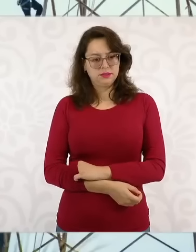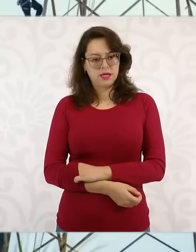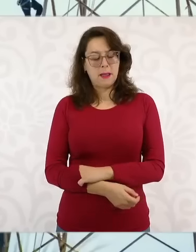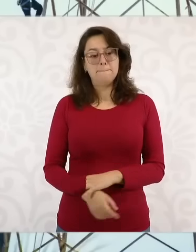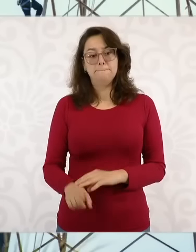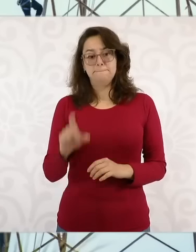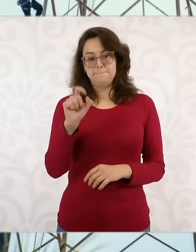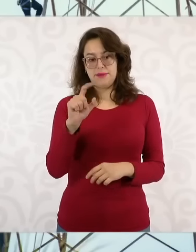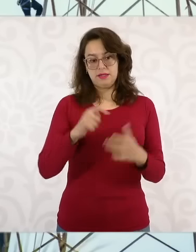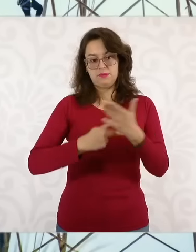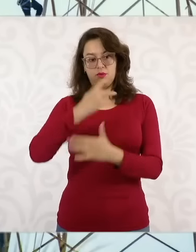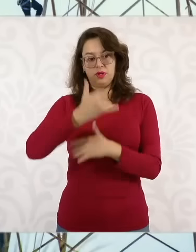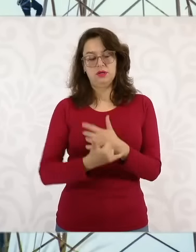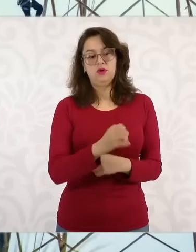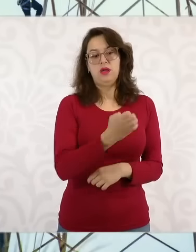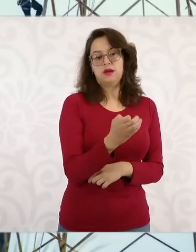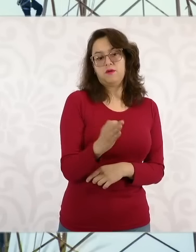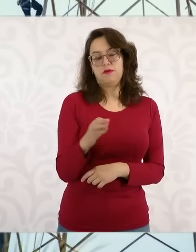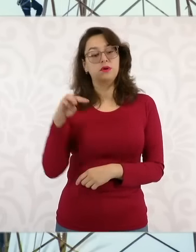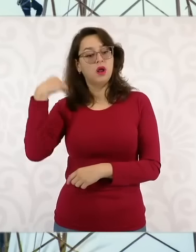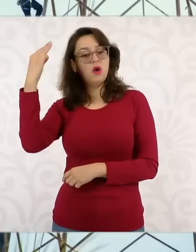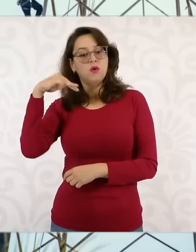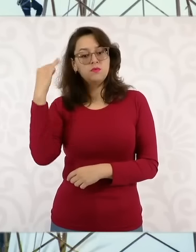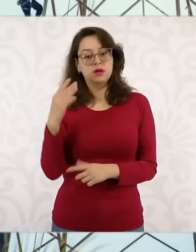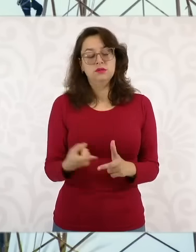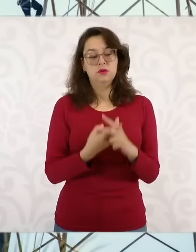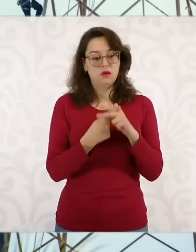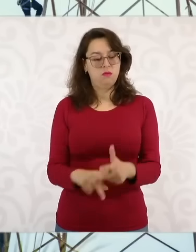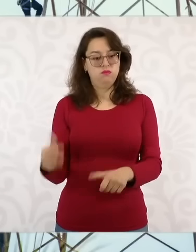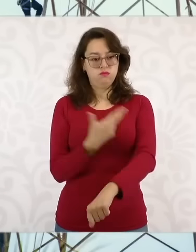se encuentran en proceso de gestión administrativa para poder iniciar las publicaciones en este